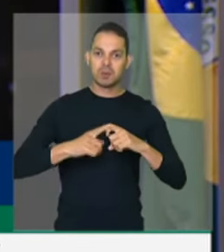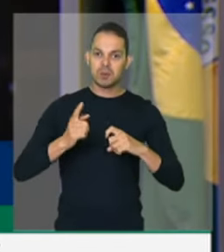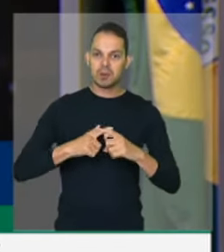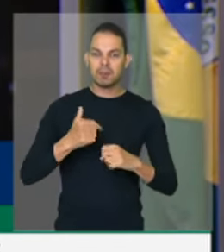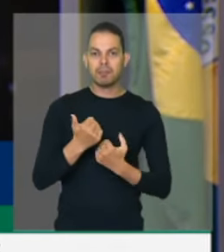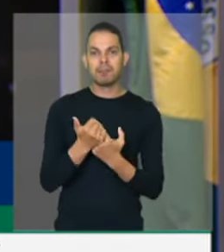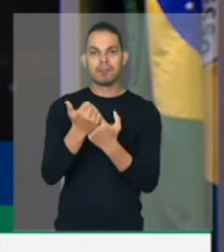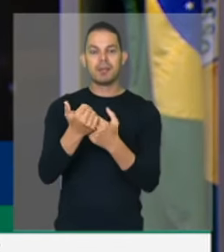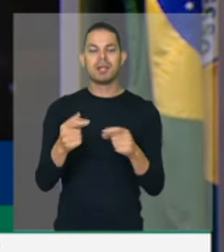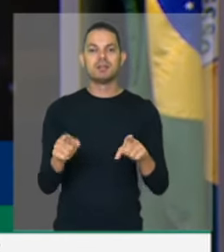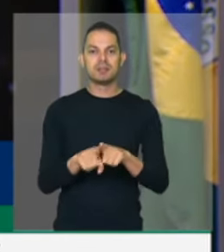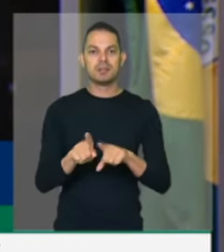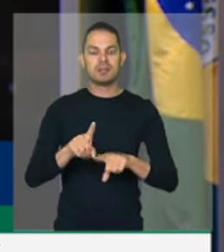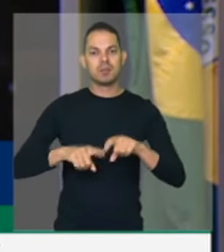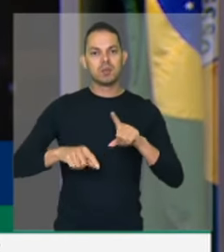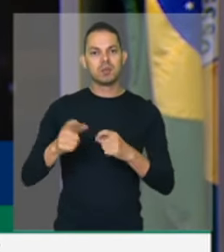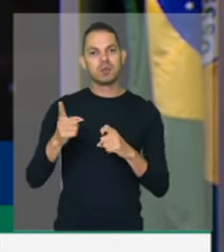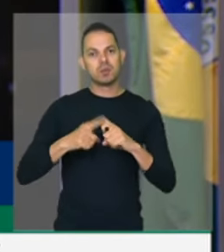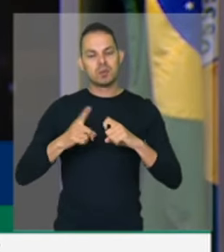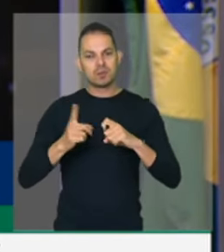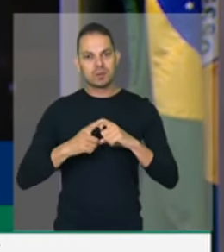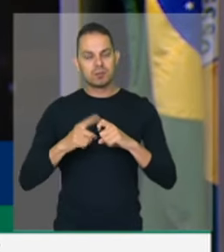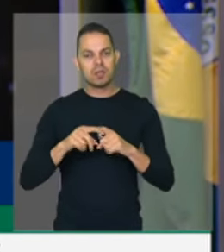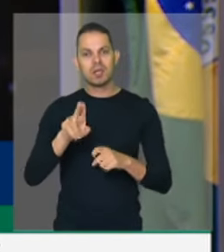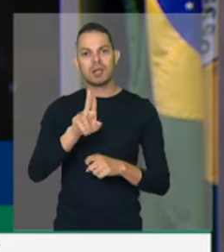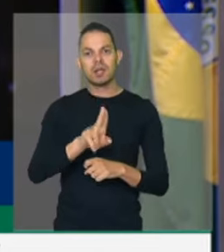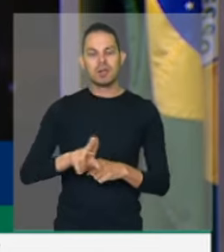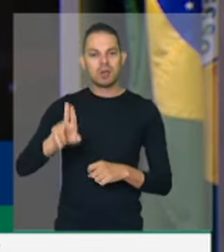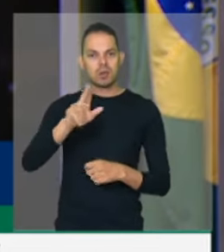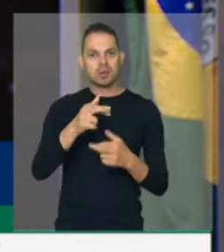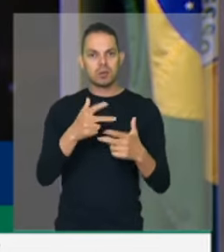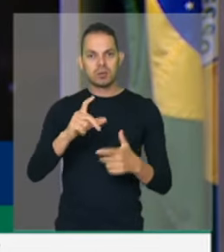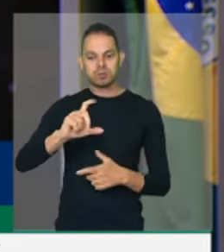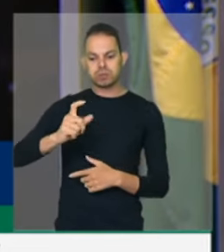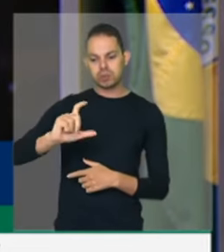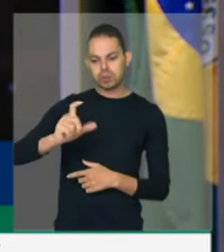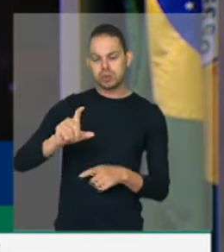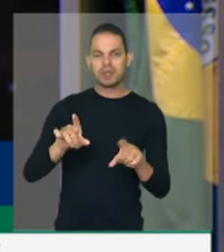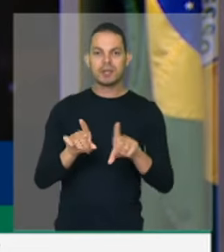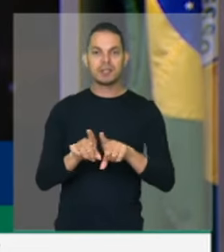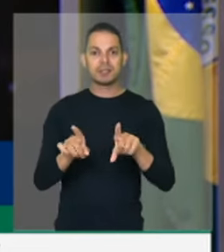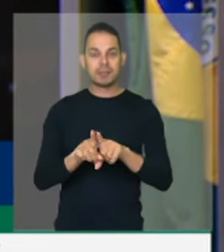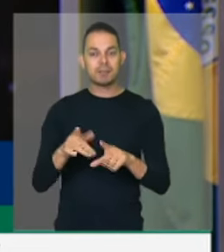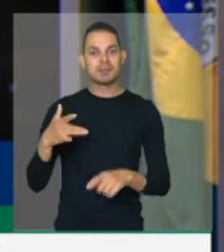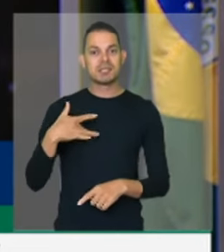USO "IN VITRO." PRODUTO PARA A SAÚDE E PRODUTO DE HIGIENE UTILIZADOS EXCLUSIVAMENTE NOS LEITOS PRIVADOS CLÍNICOS E